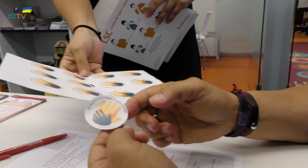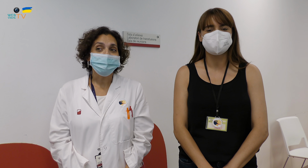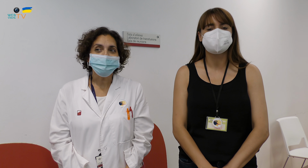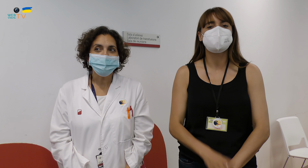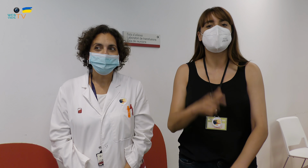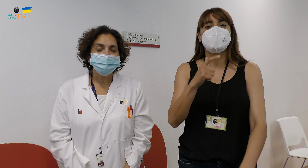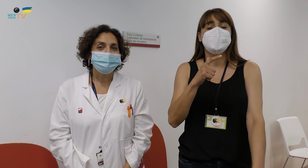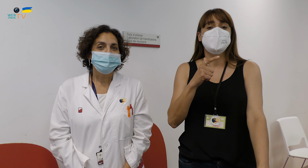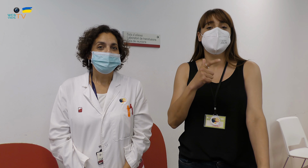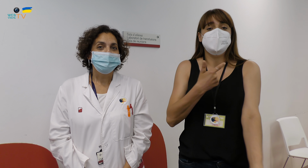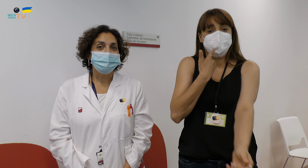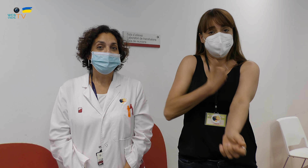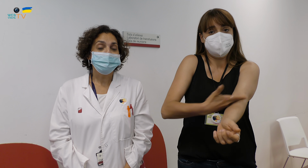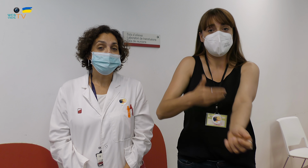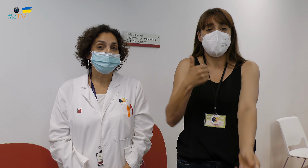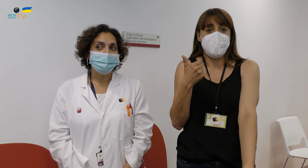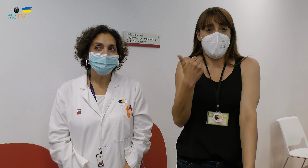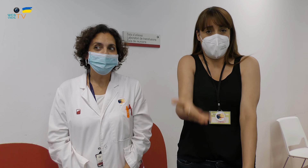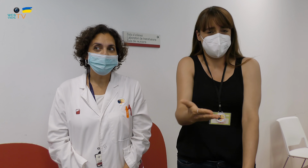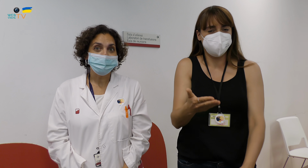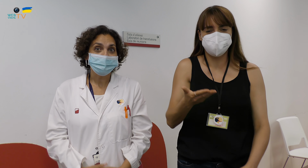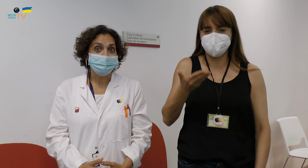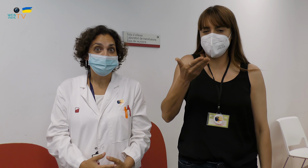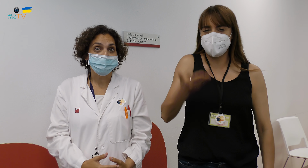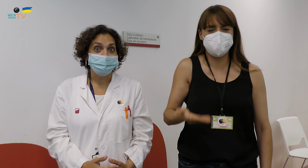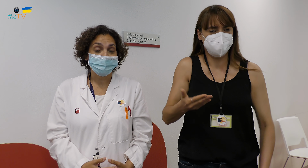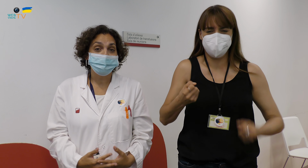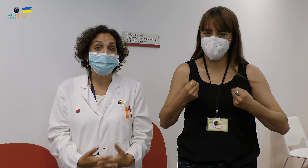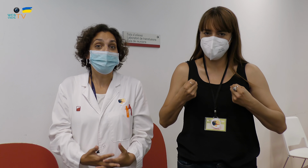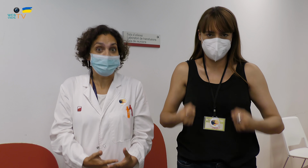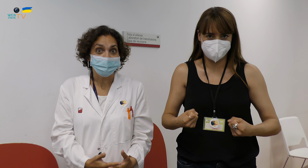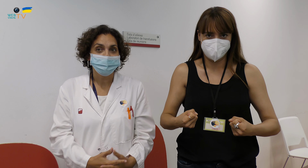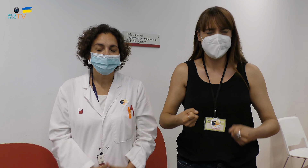Donar sang és important i més que això; és vital.